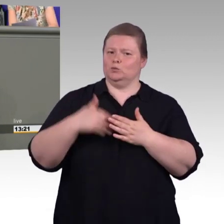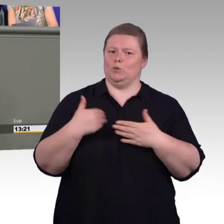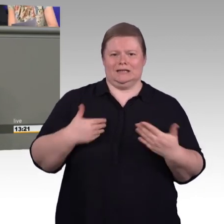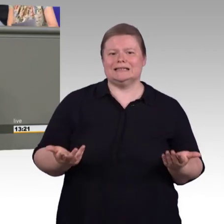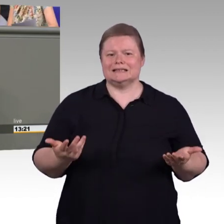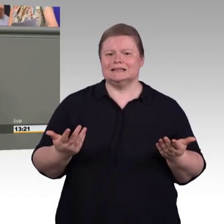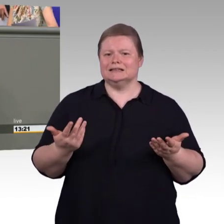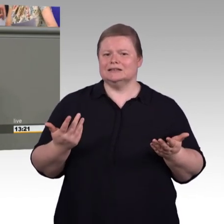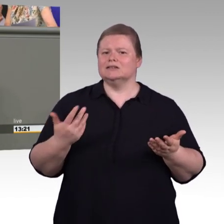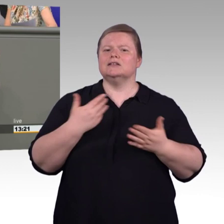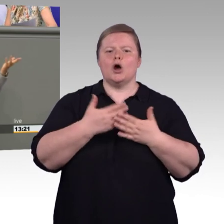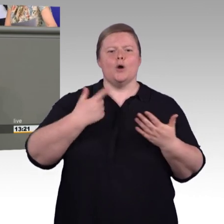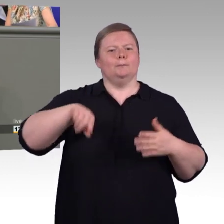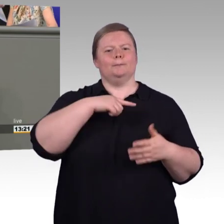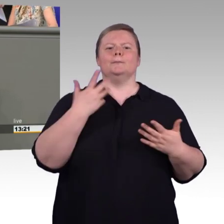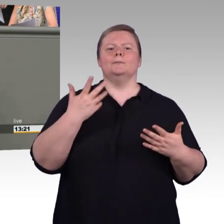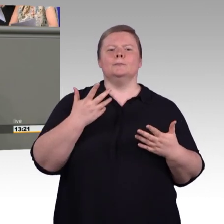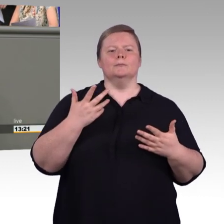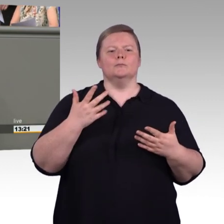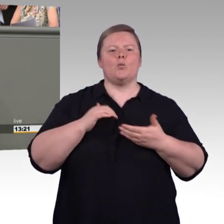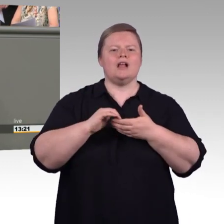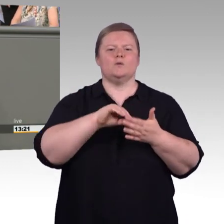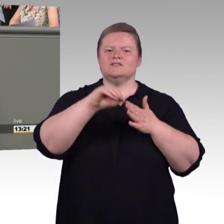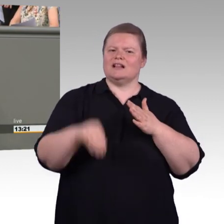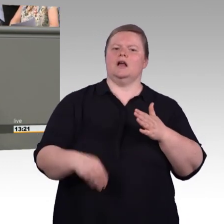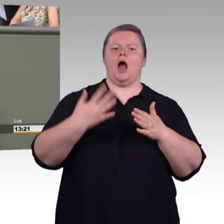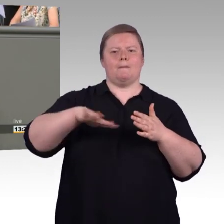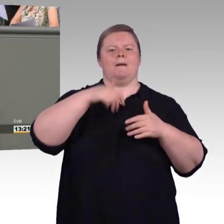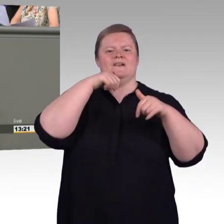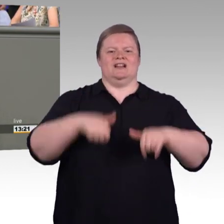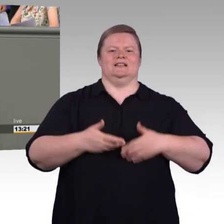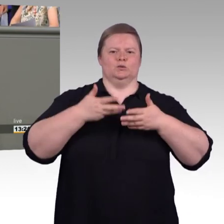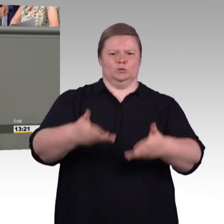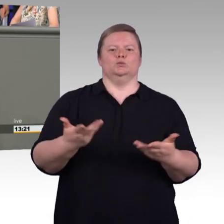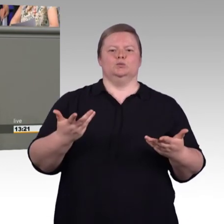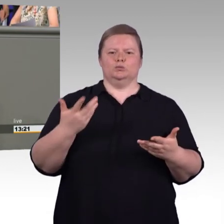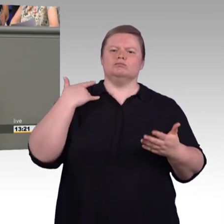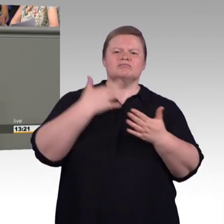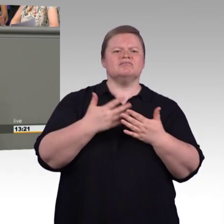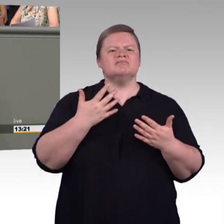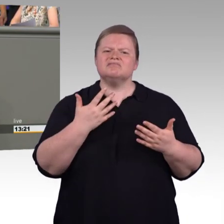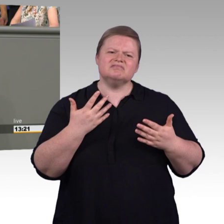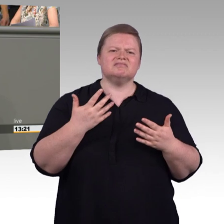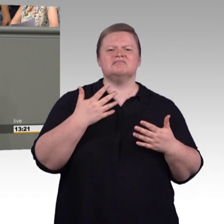Und deswegen denke ich - genau wie Sie - es ist hier eine rein rhetorische Frage, um uns den Eindruck zu vermitteln,